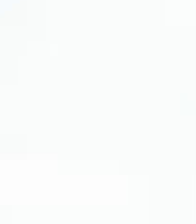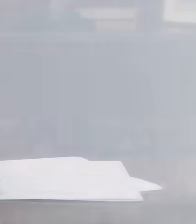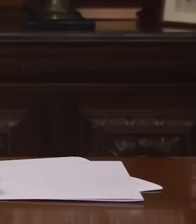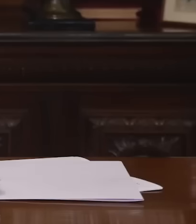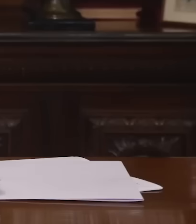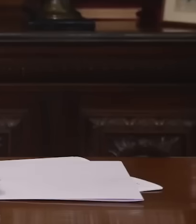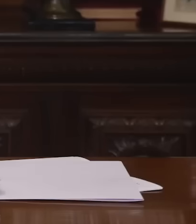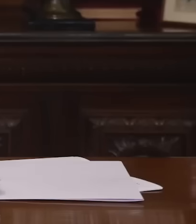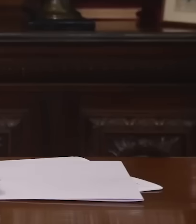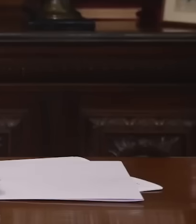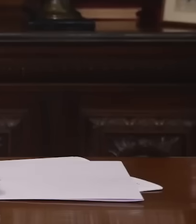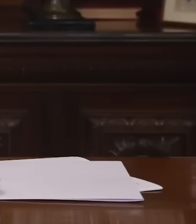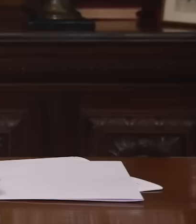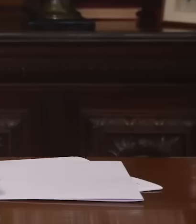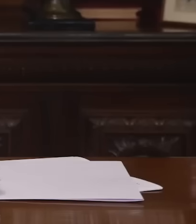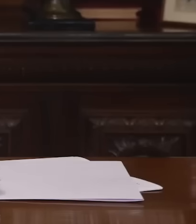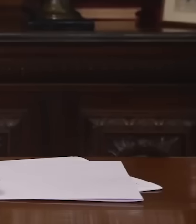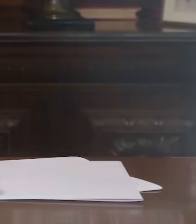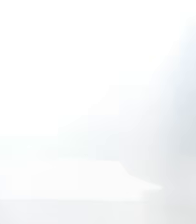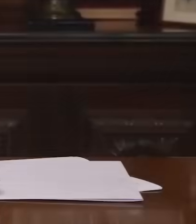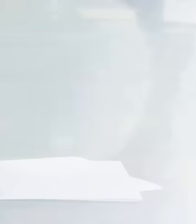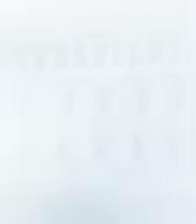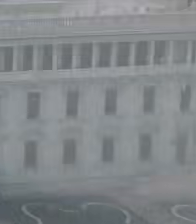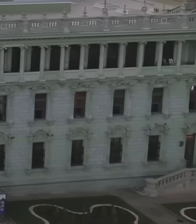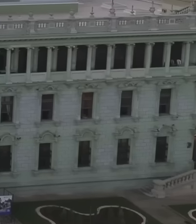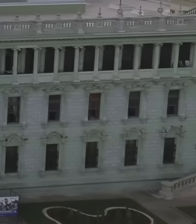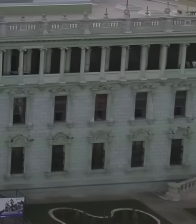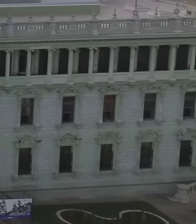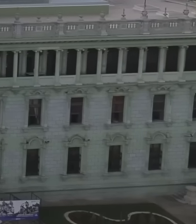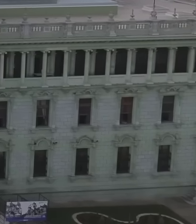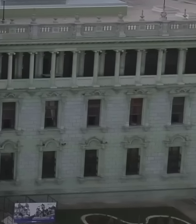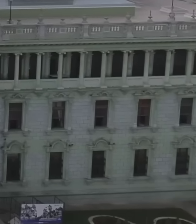Además, la presidenta mencionó que trabaja con Guatemala para exportar la línea